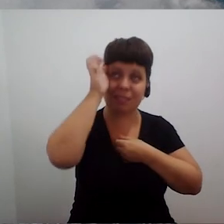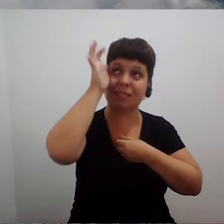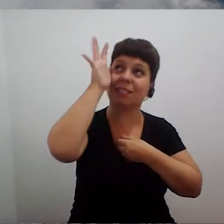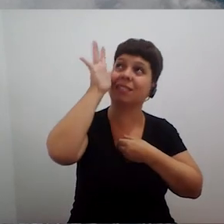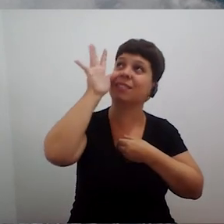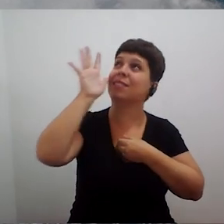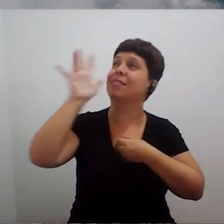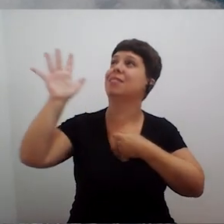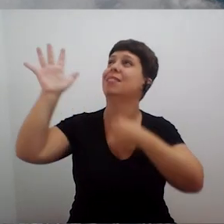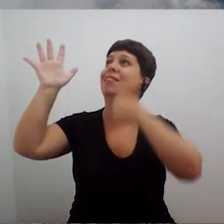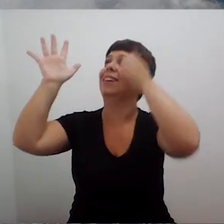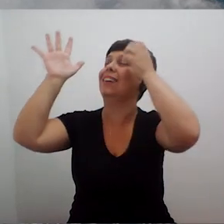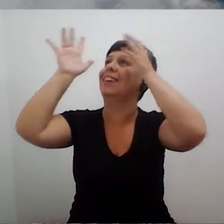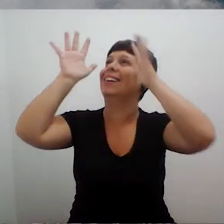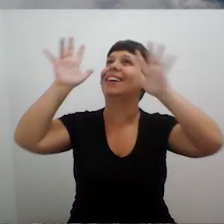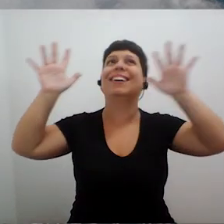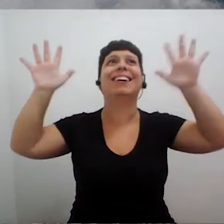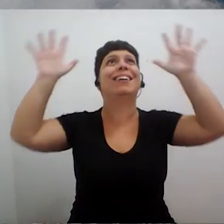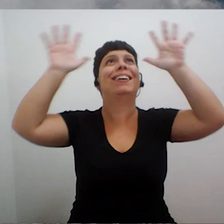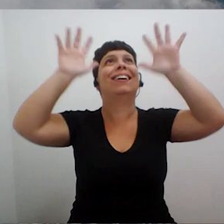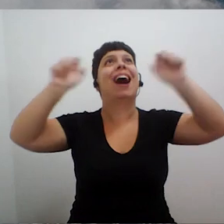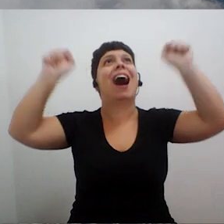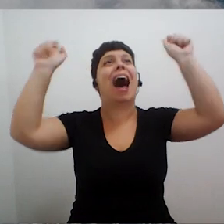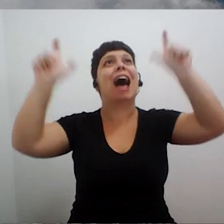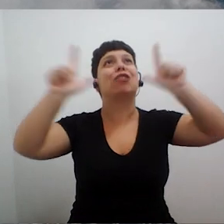Ter um sonho todo azul